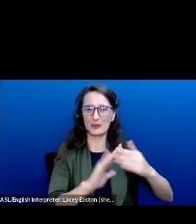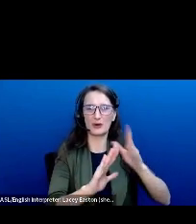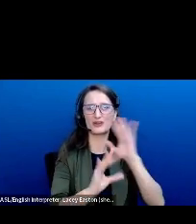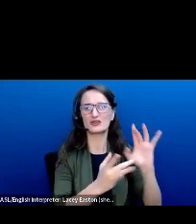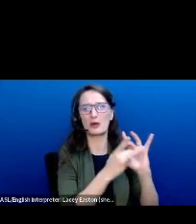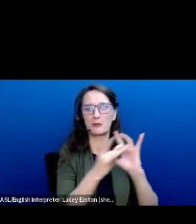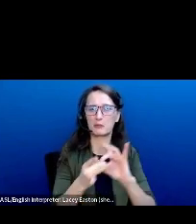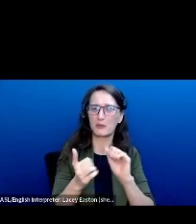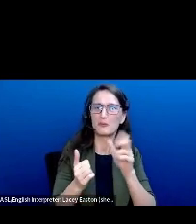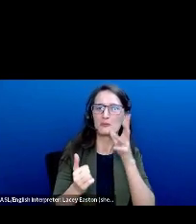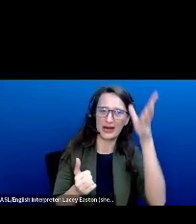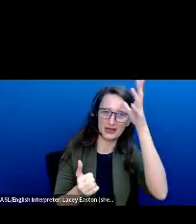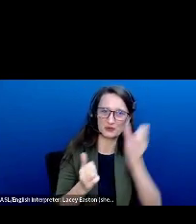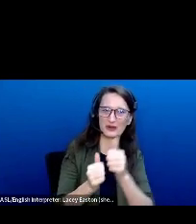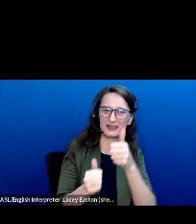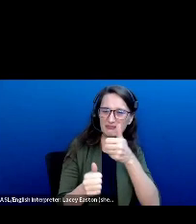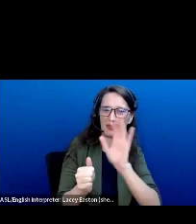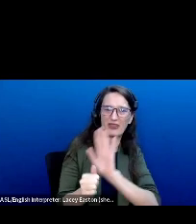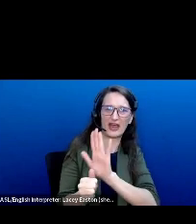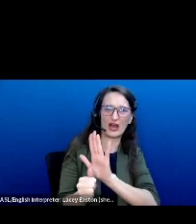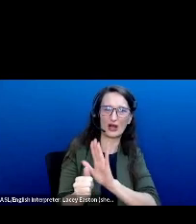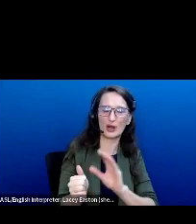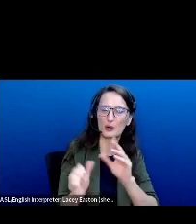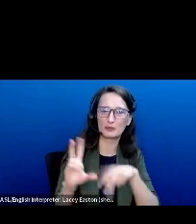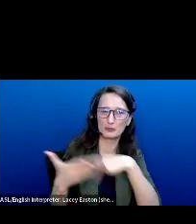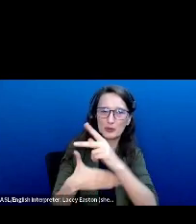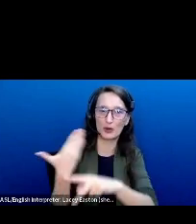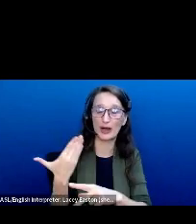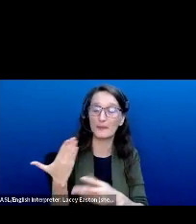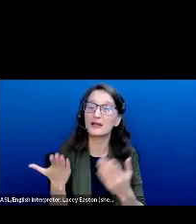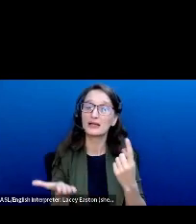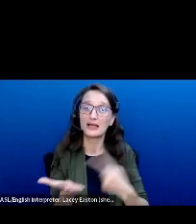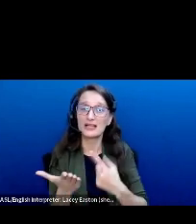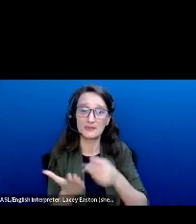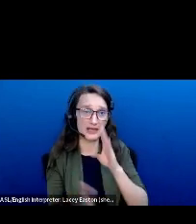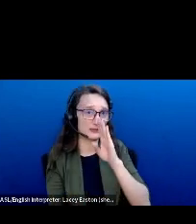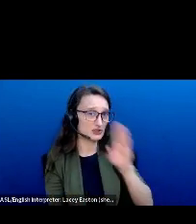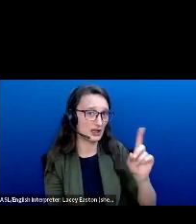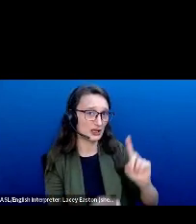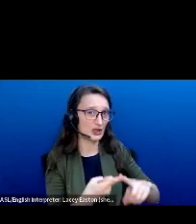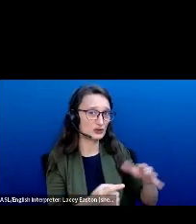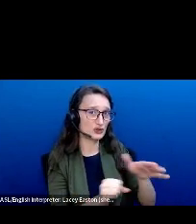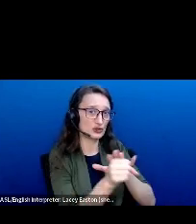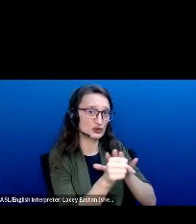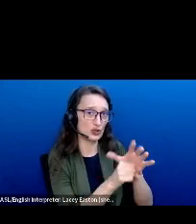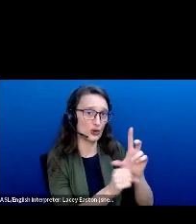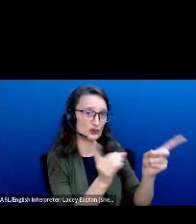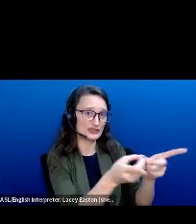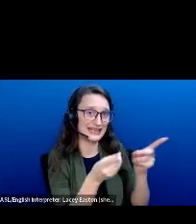ir directamente al contacto local en el distrito y trabajar con ellos para ayudar a facilitar una discusión,